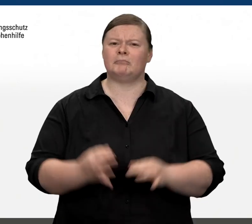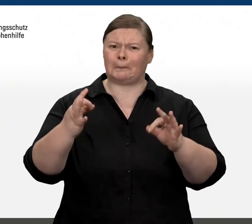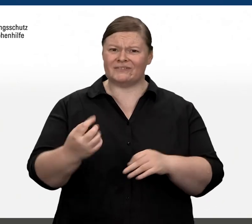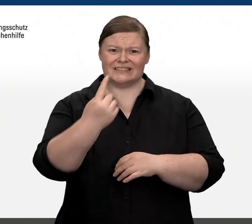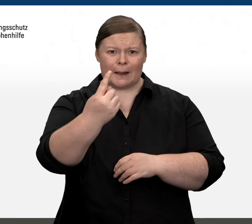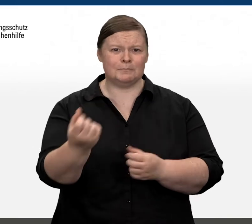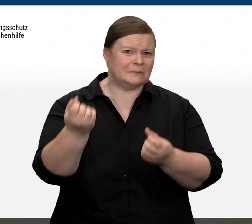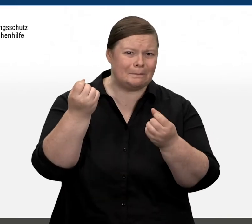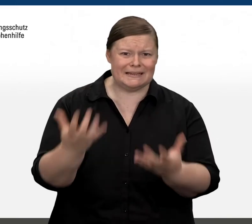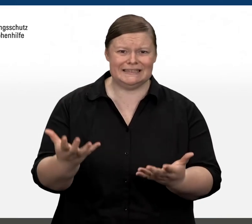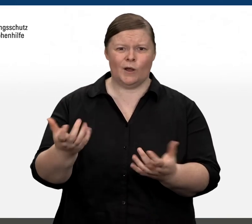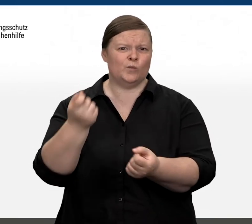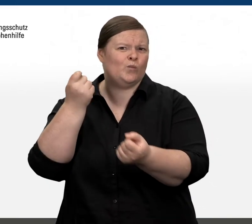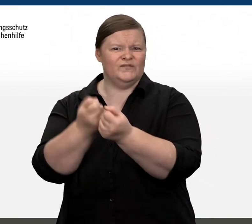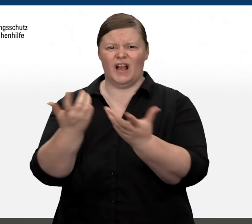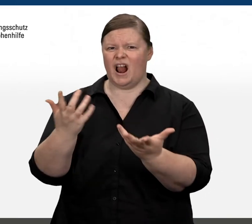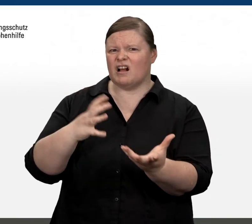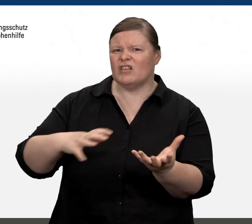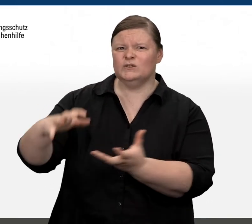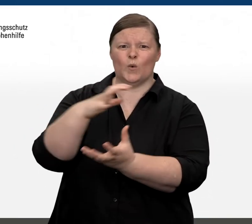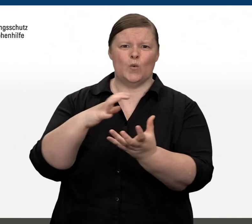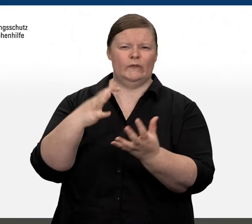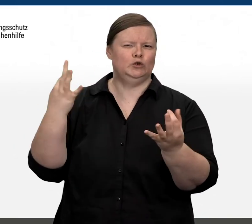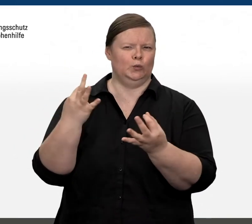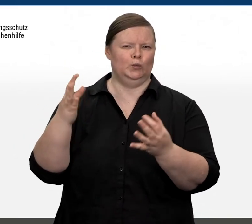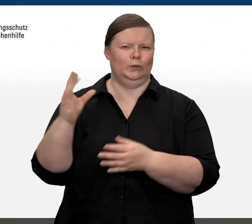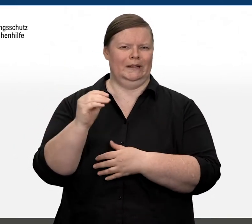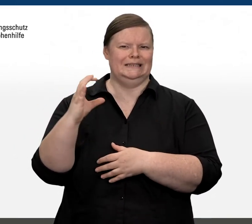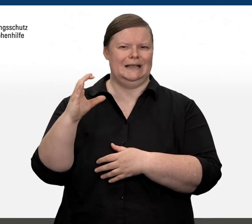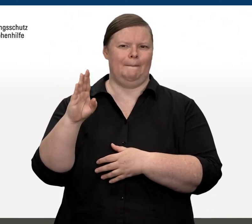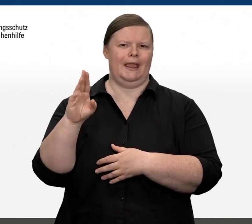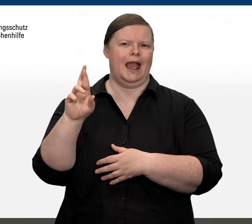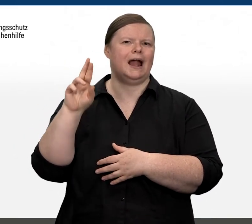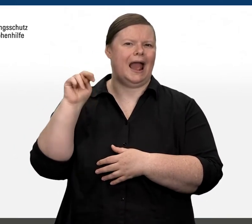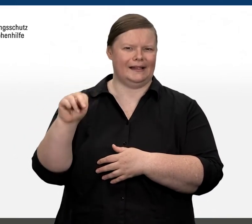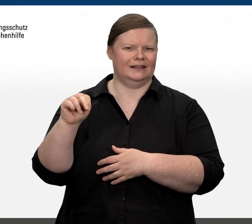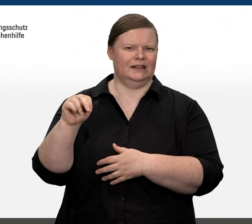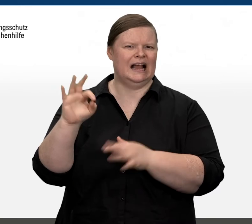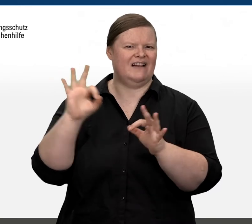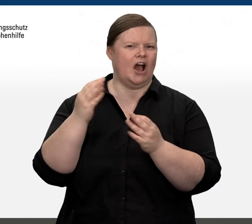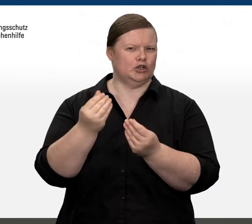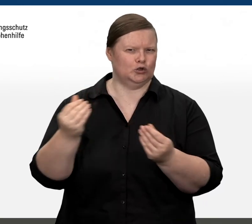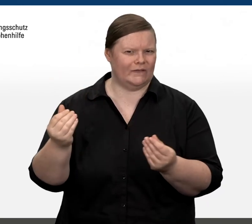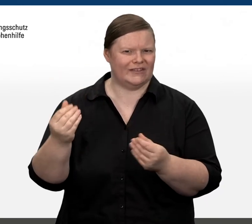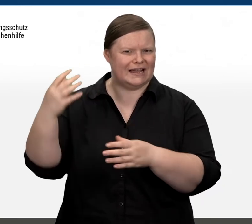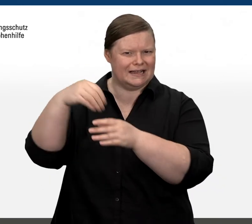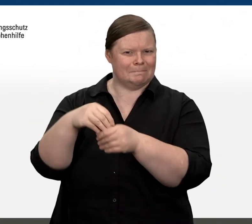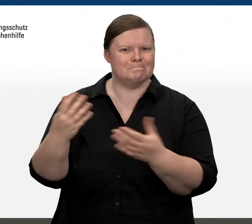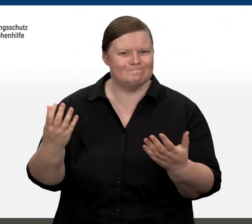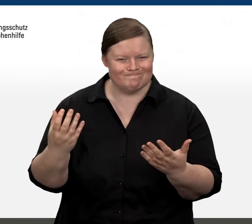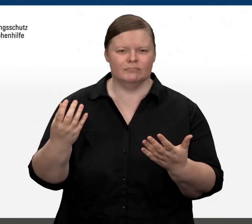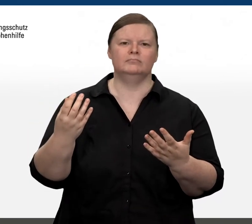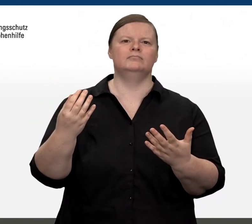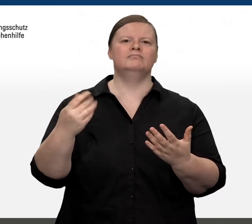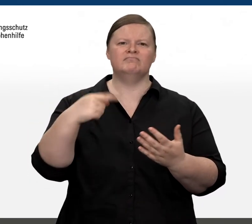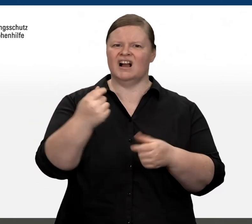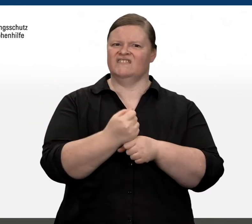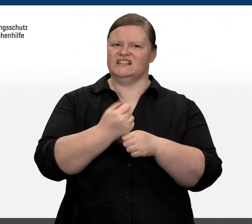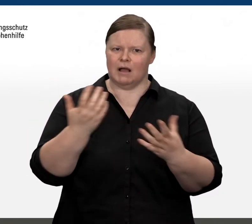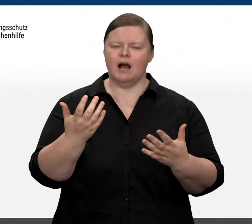Wenn ein Unglück mit CBRN-Gefahrstoffen geschieht,